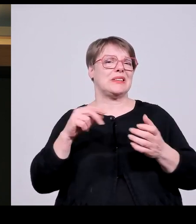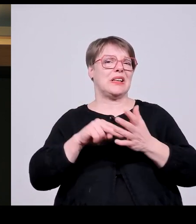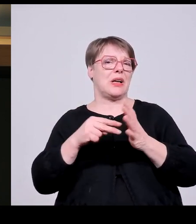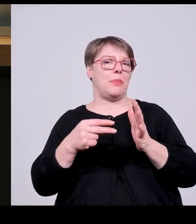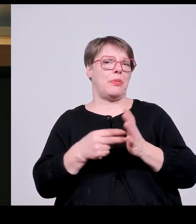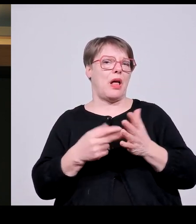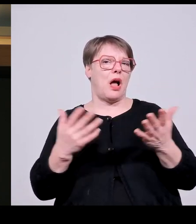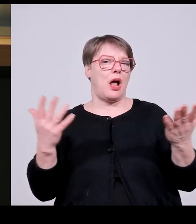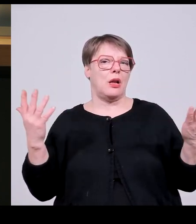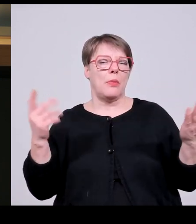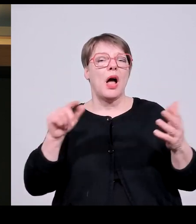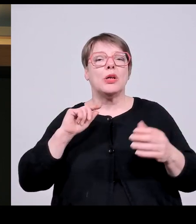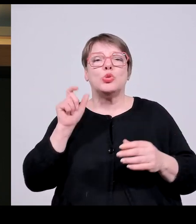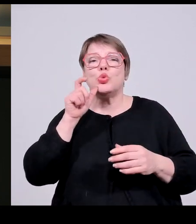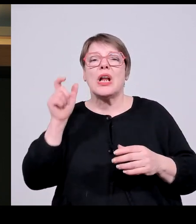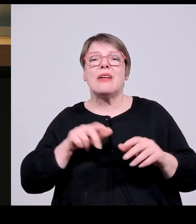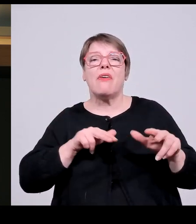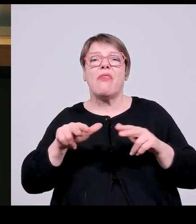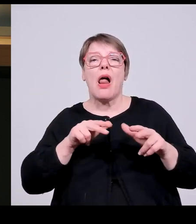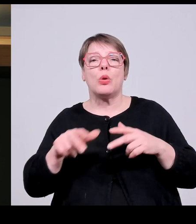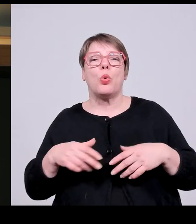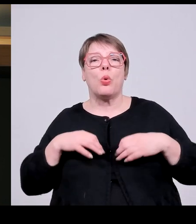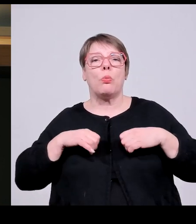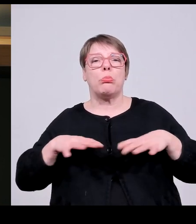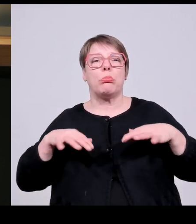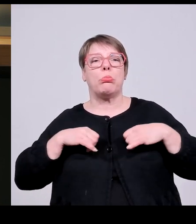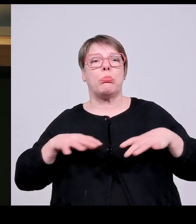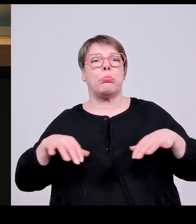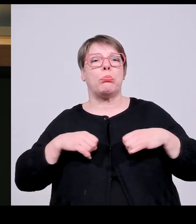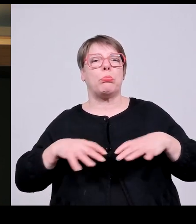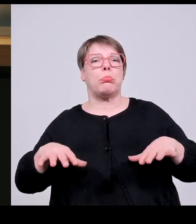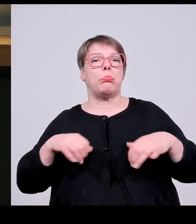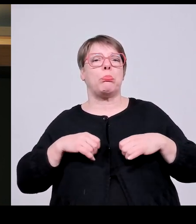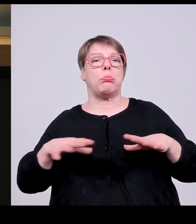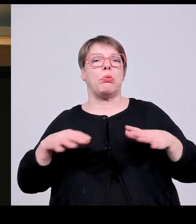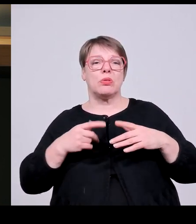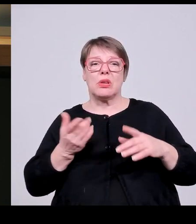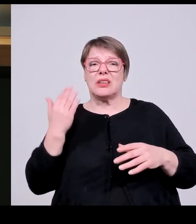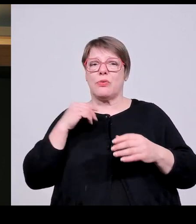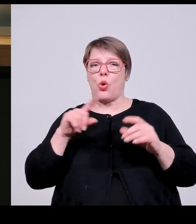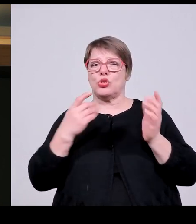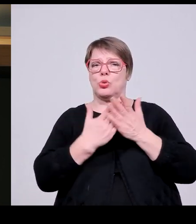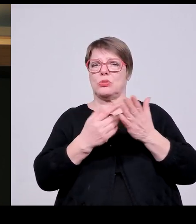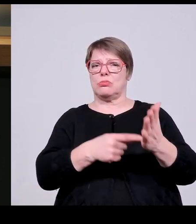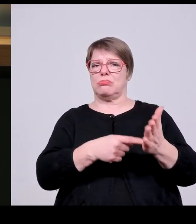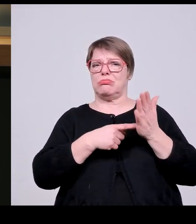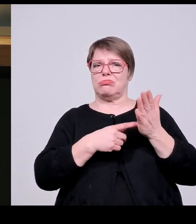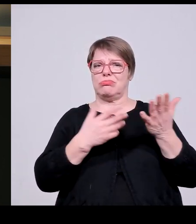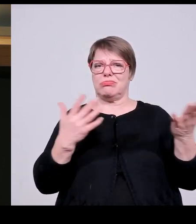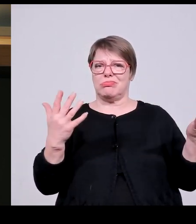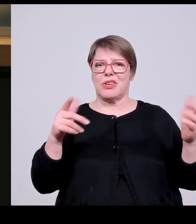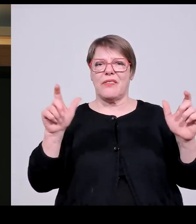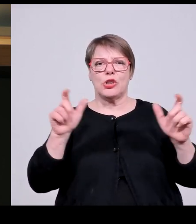Die federführende Verwaltung. Du auch. Die federführende Verwaltung aber entsandte lediglich ihre Staatssekretärin und leider nicht die